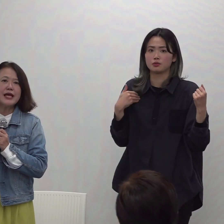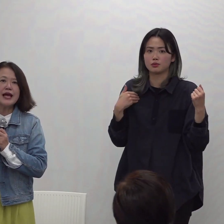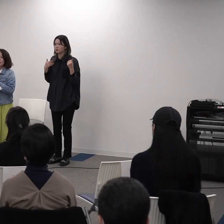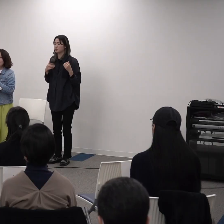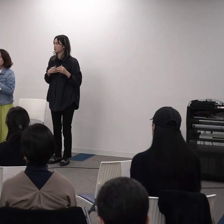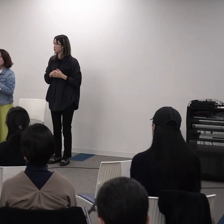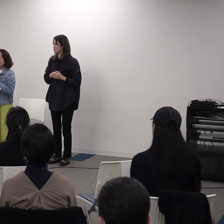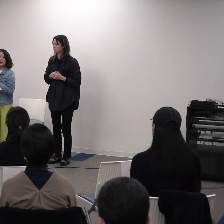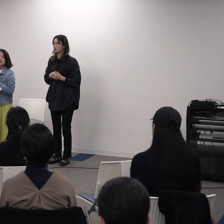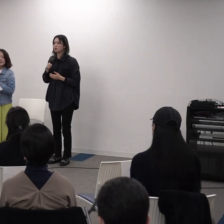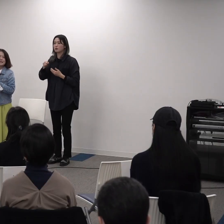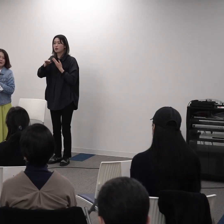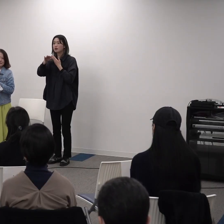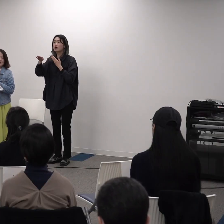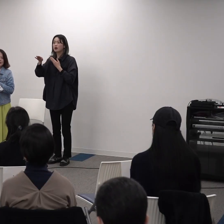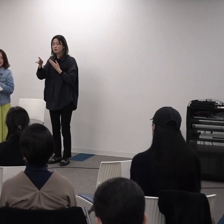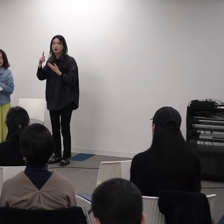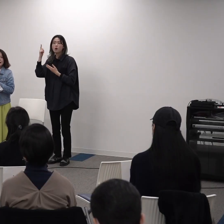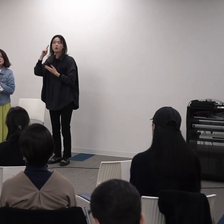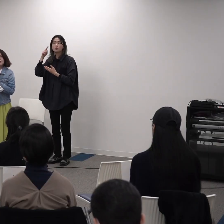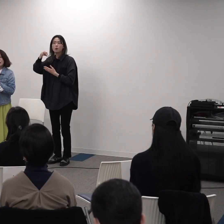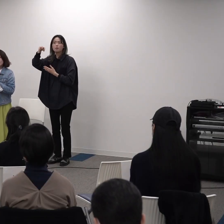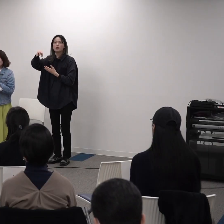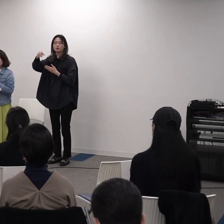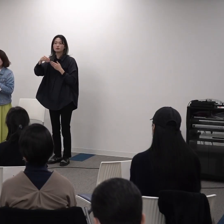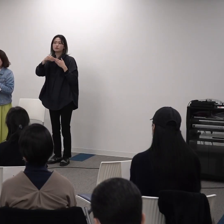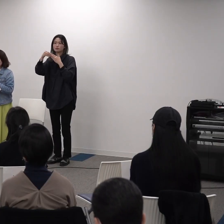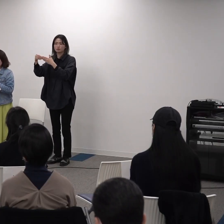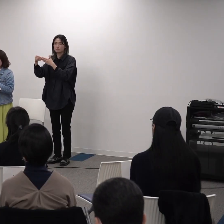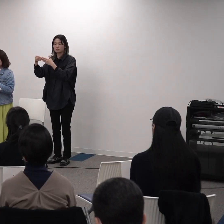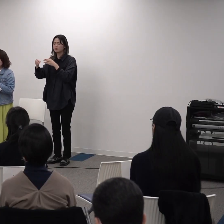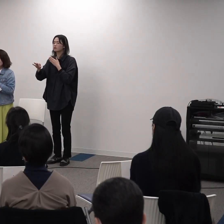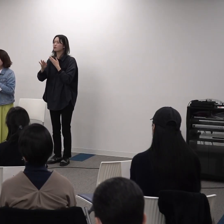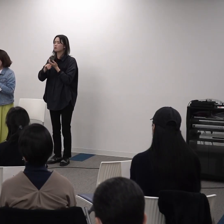それ以外は音の場所に行きます スマートフォンにメールが来たとき